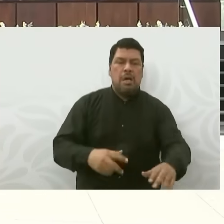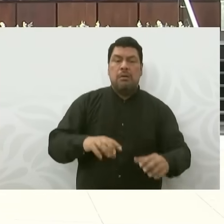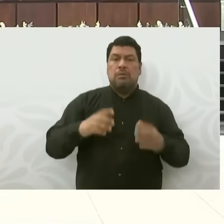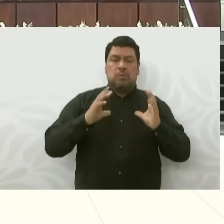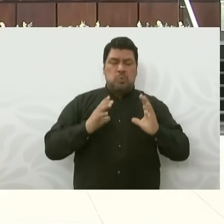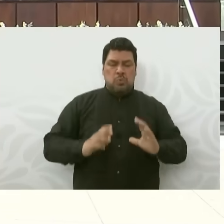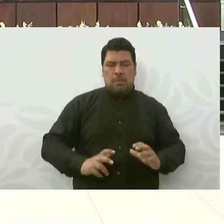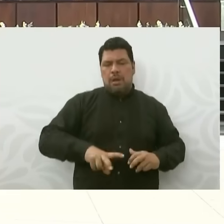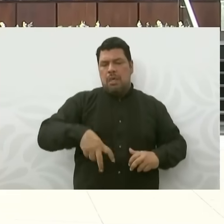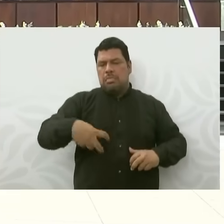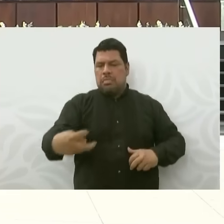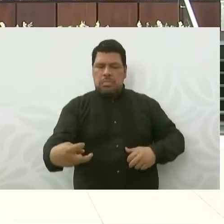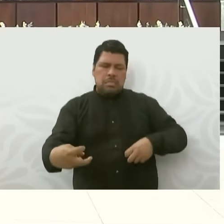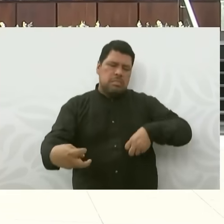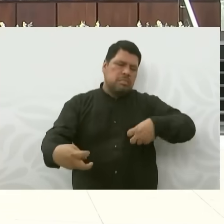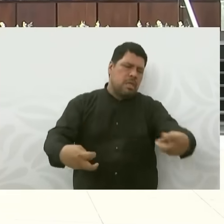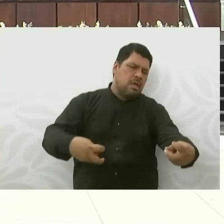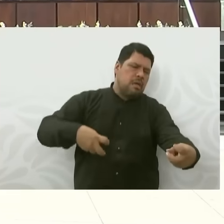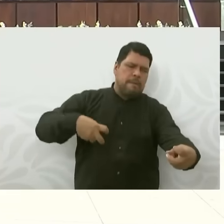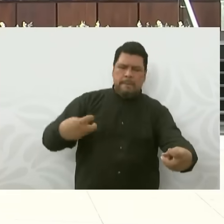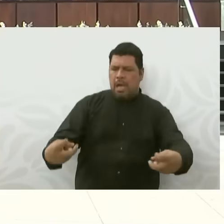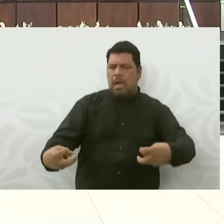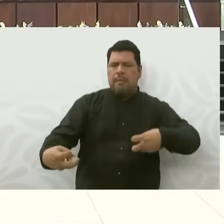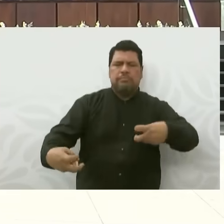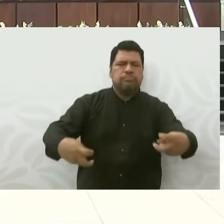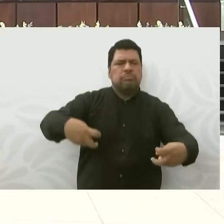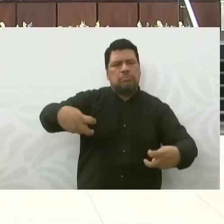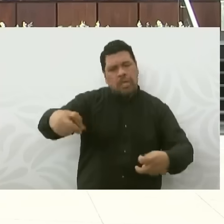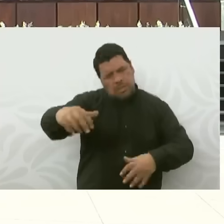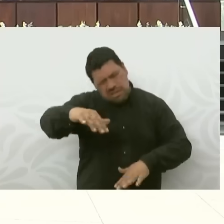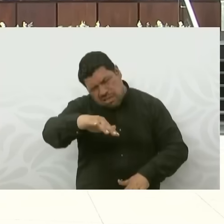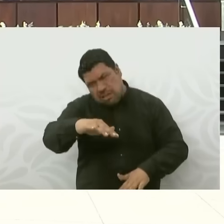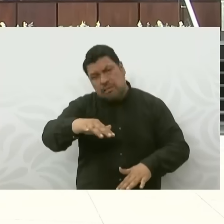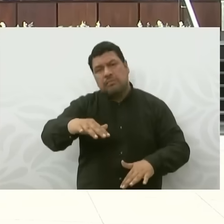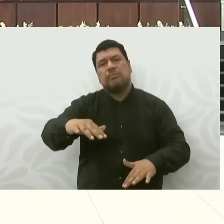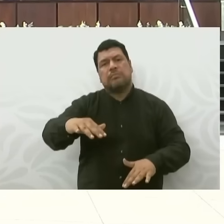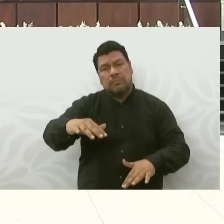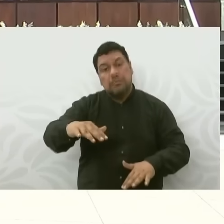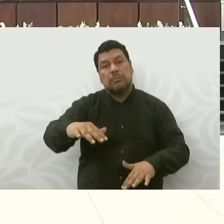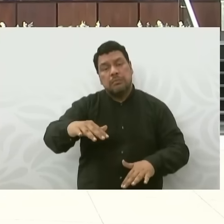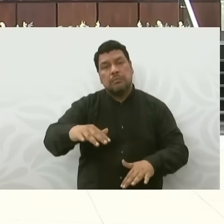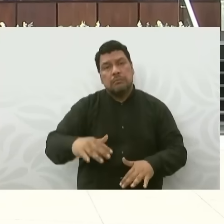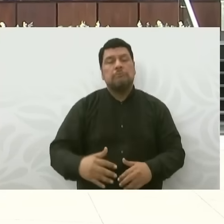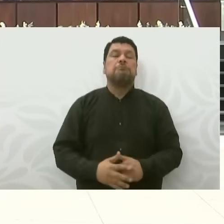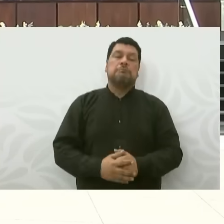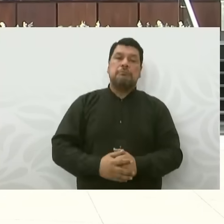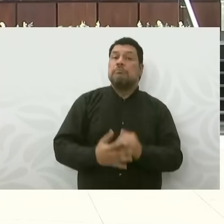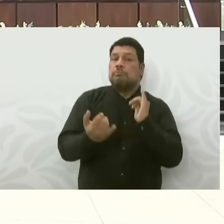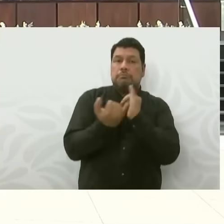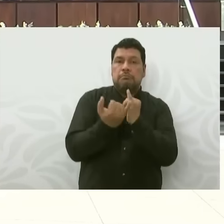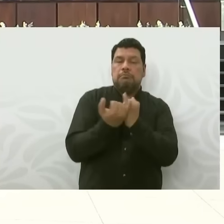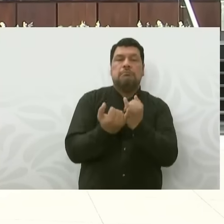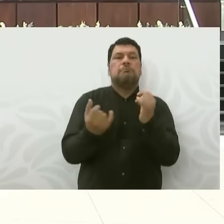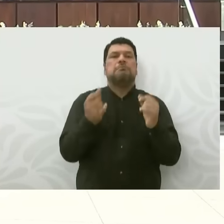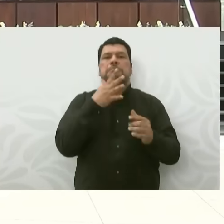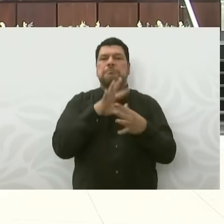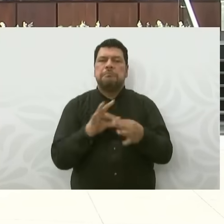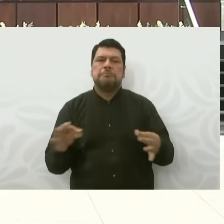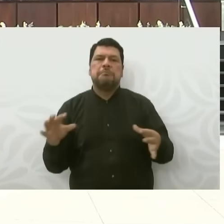quedaron en el muelle y frente al portal de diligencias incluso se cuenta en un gesto de